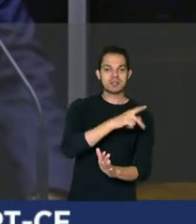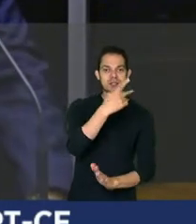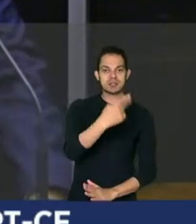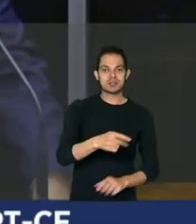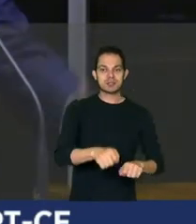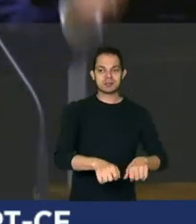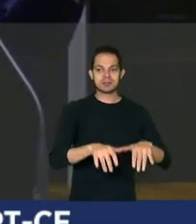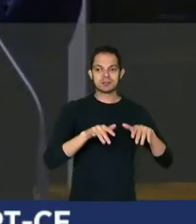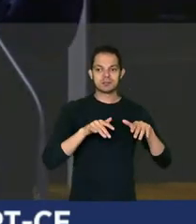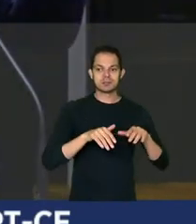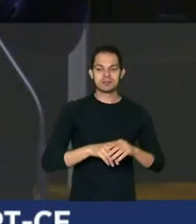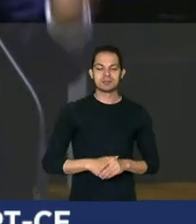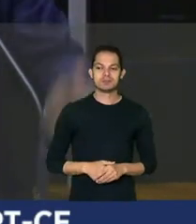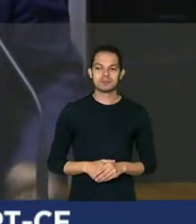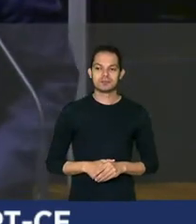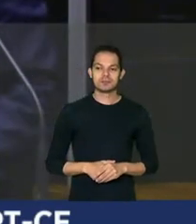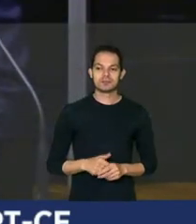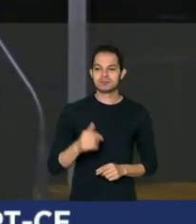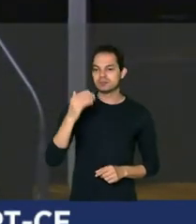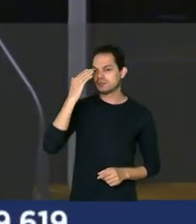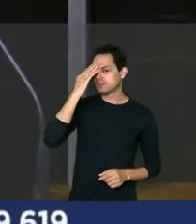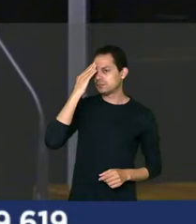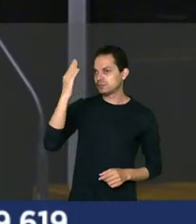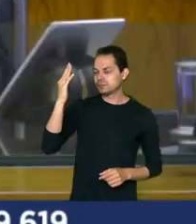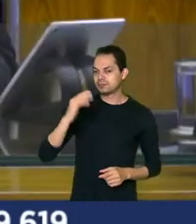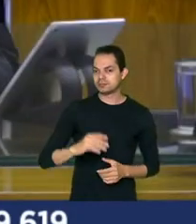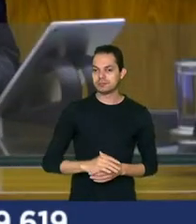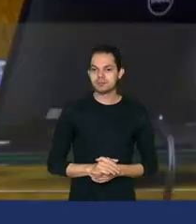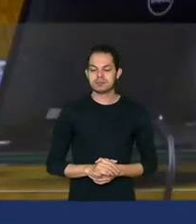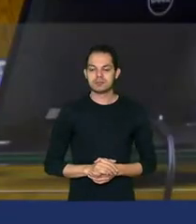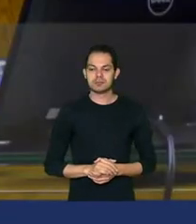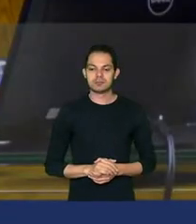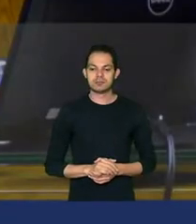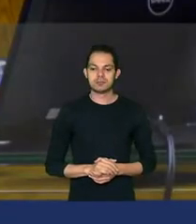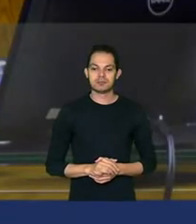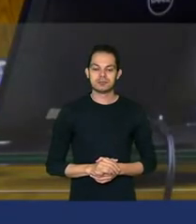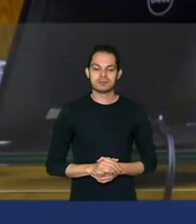CARNAVAL, DIRETAMENTE AQUI DO PLENÁRIO ULYSSES GUIMARÃES. MUITO OBRIGADO, DEPUTADO